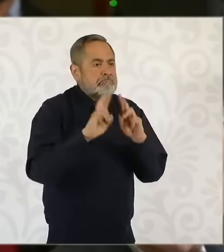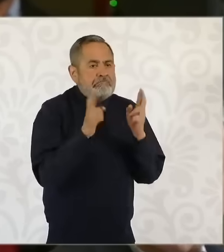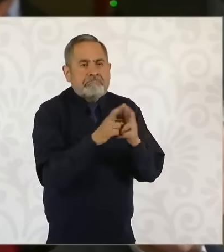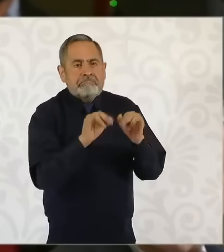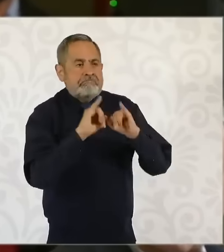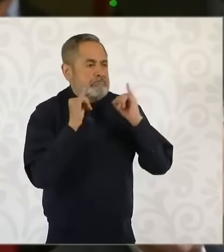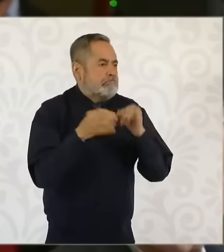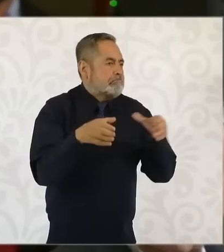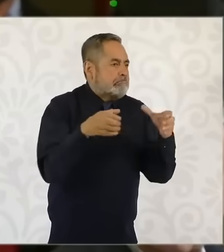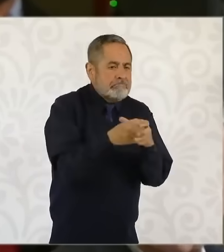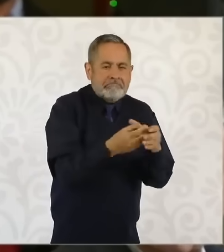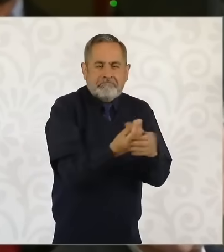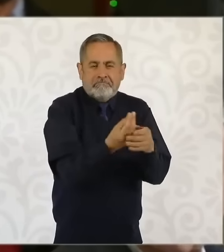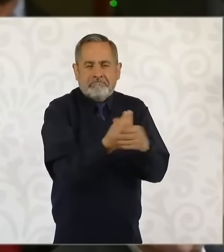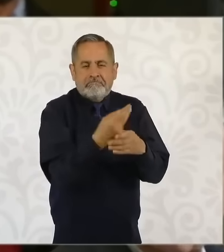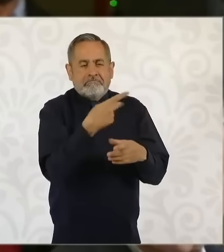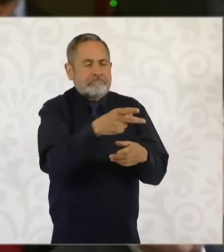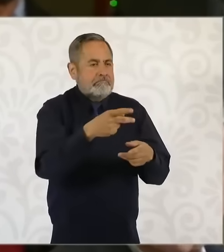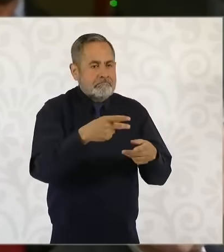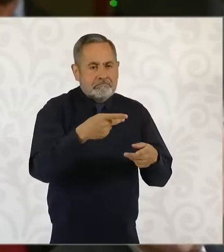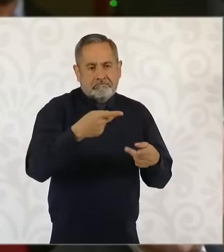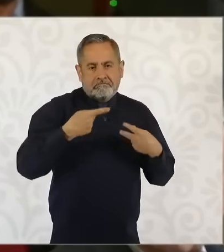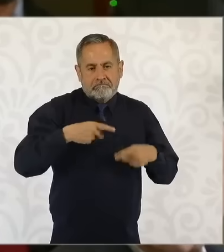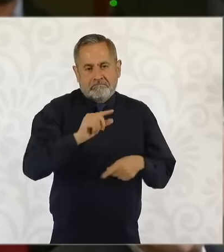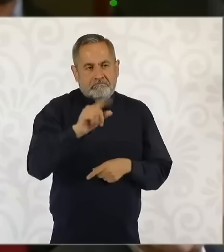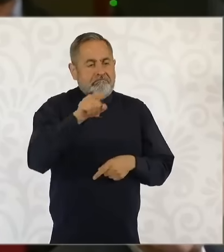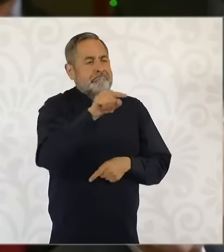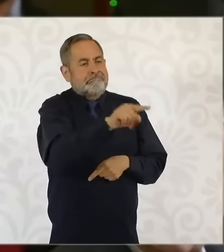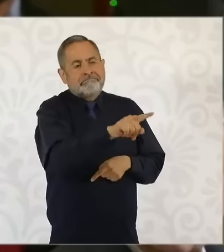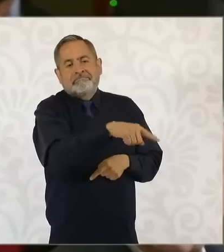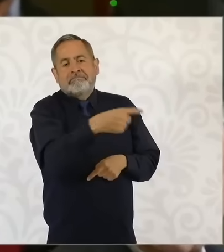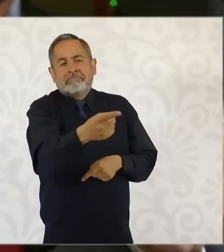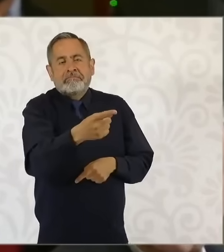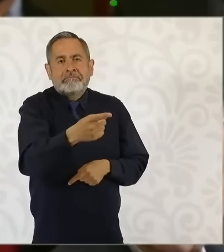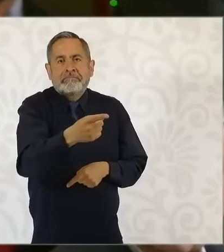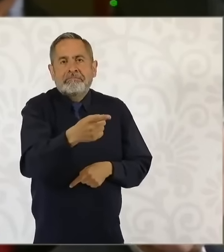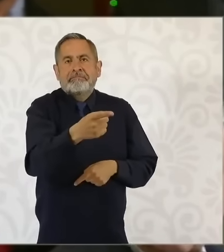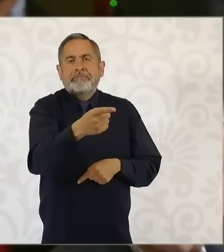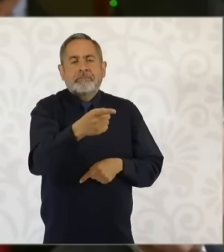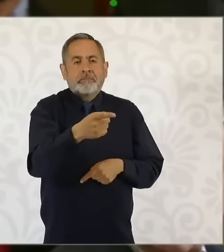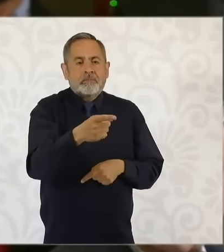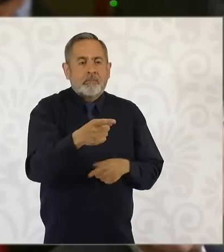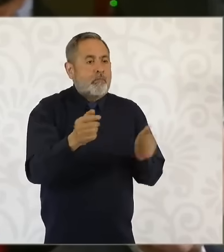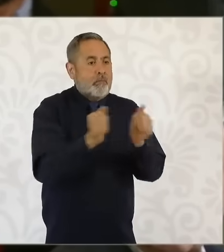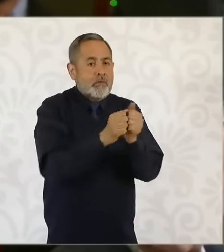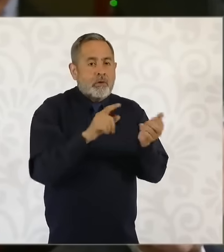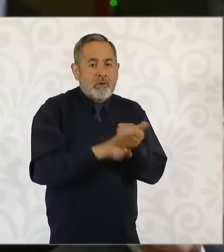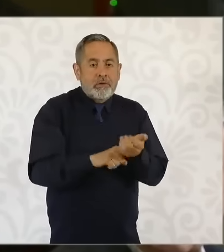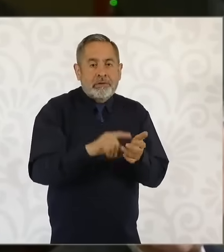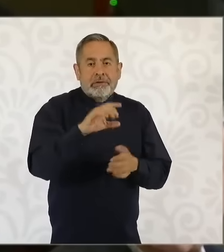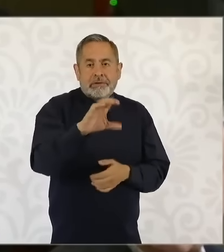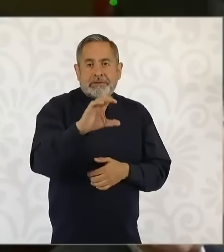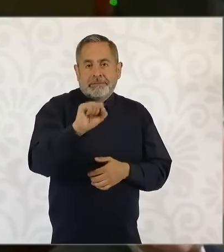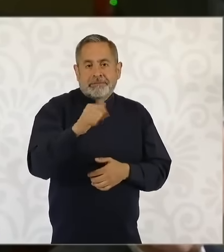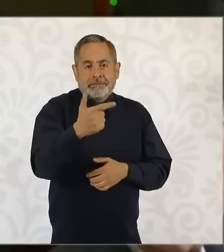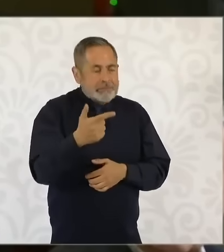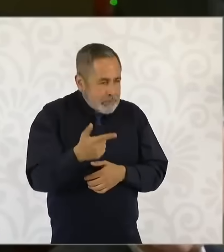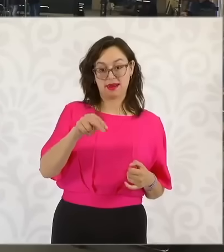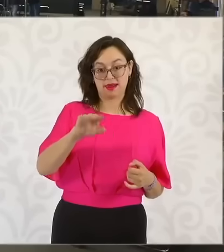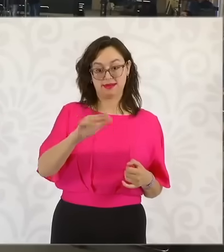¿no de un personaje cercano también a a Salinas de Gortari solamente para no olvidar el contexto